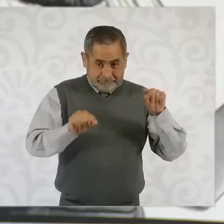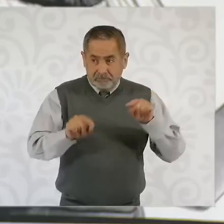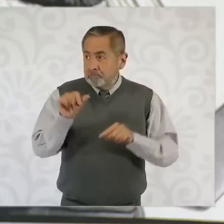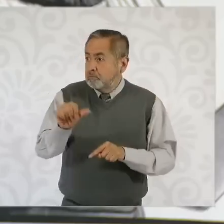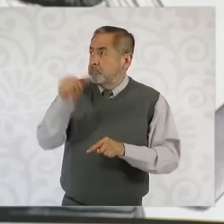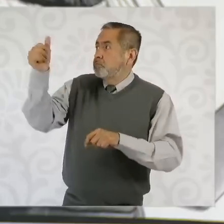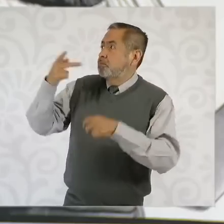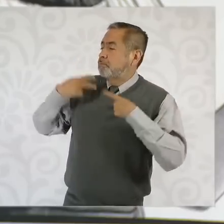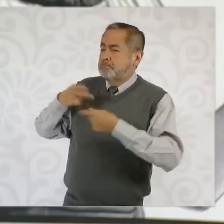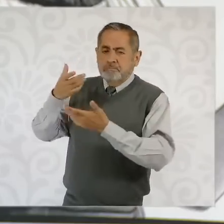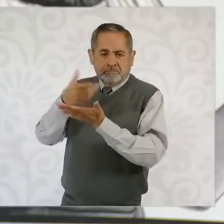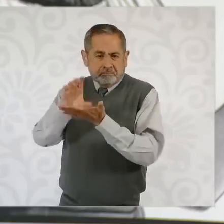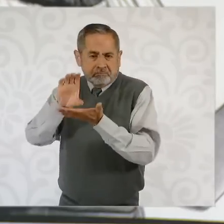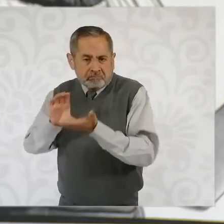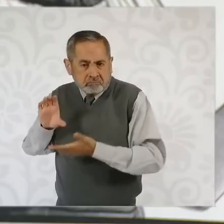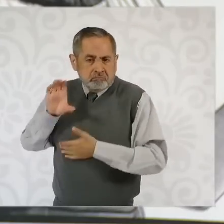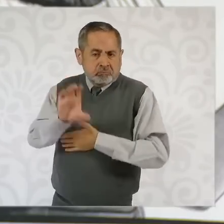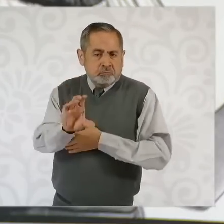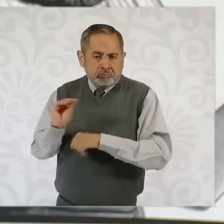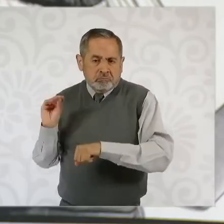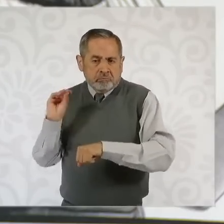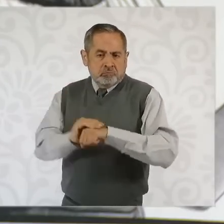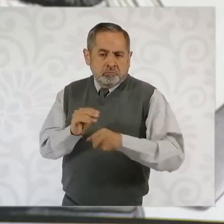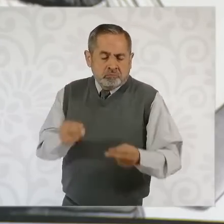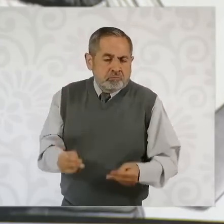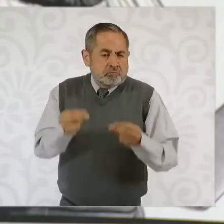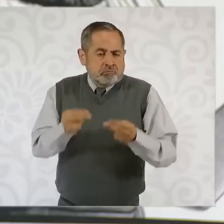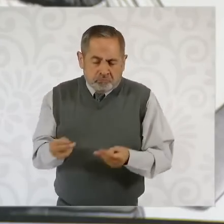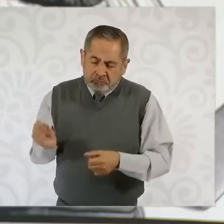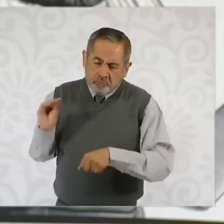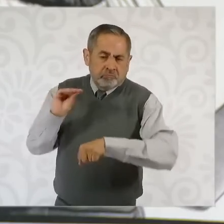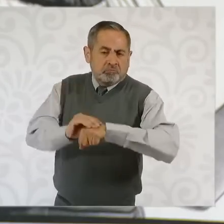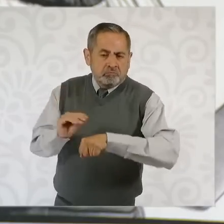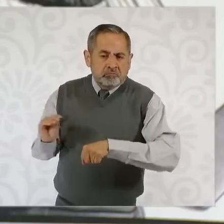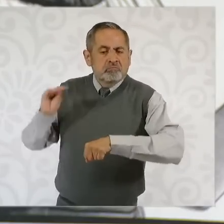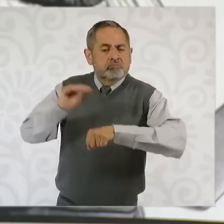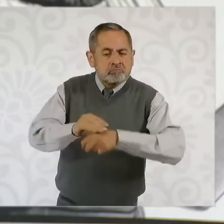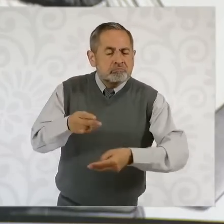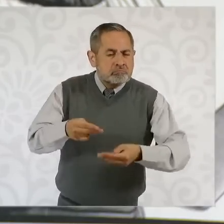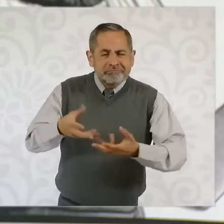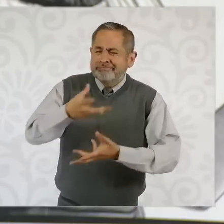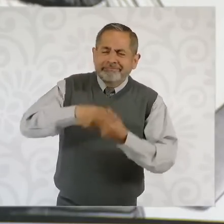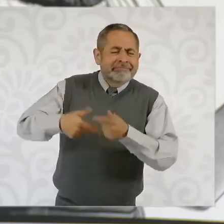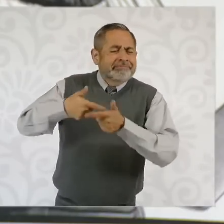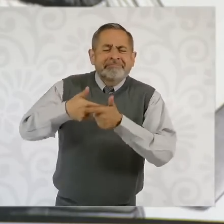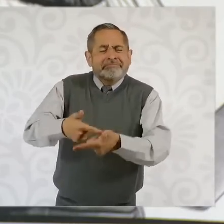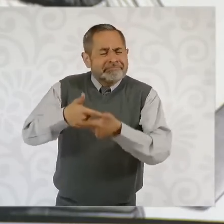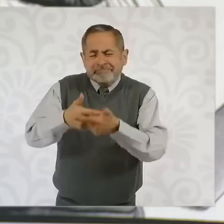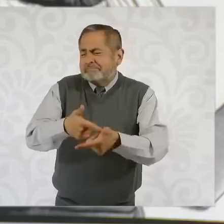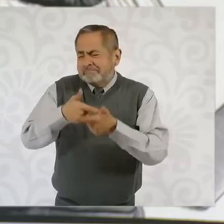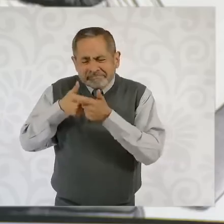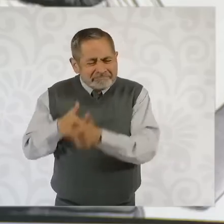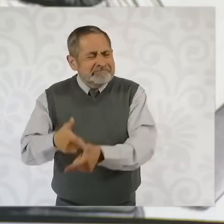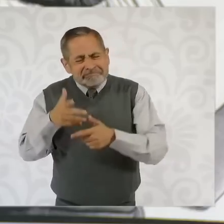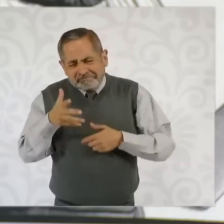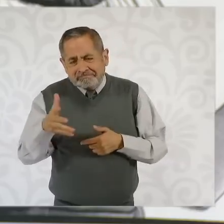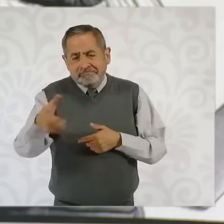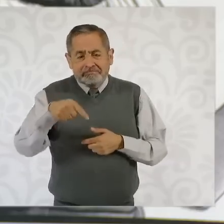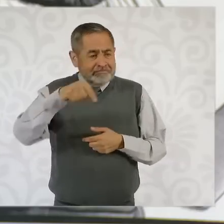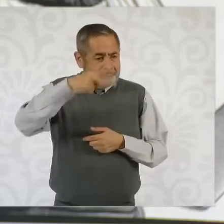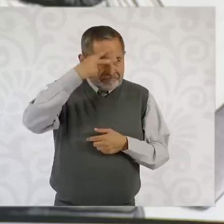es algo eh No solamente por el mercado interno que está creciendo en nuestro país sino también